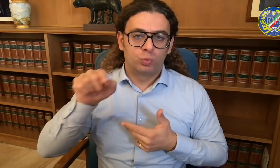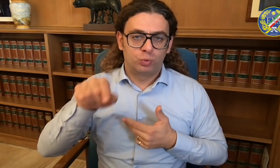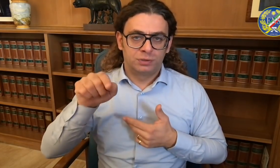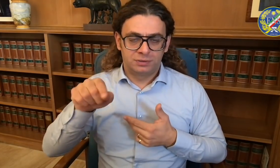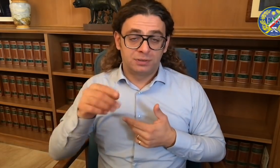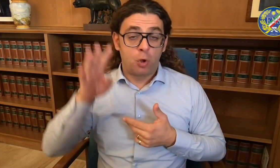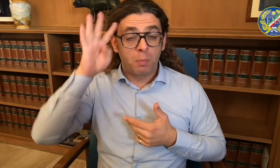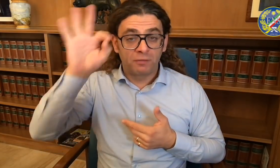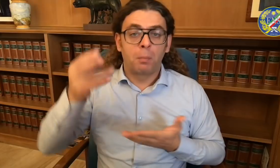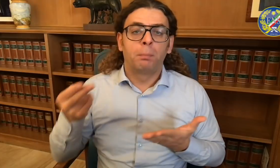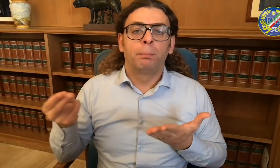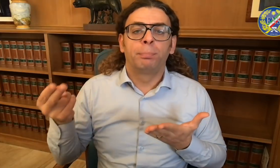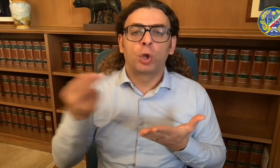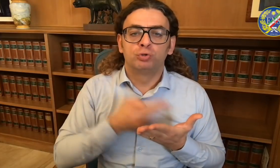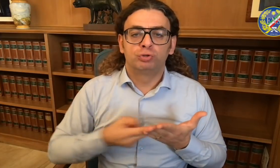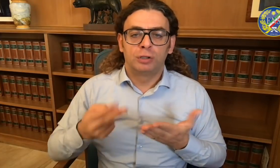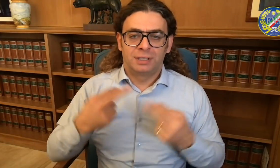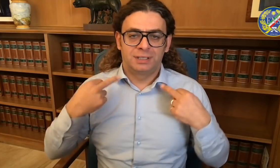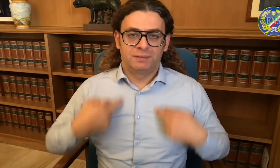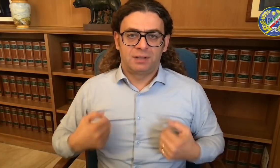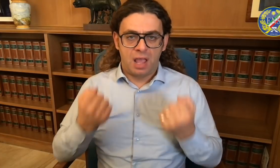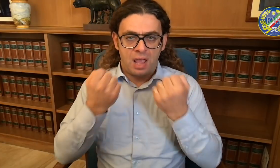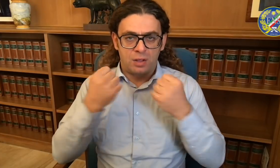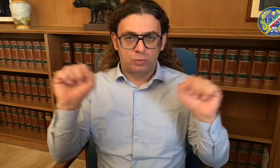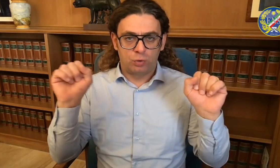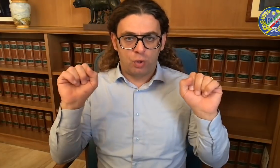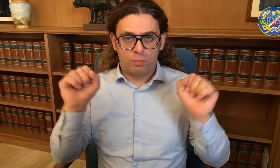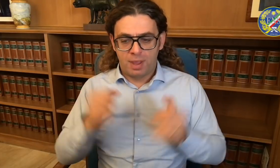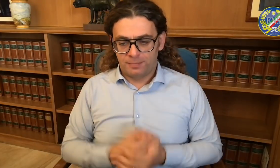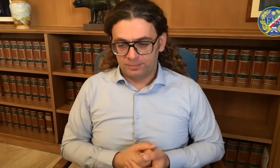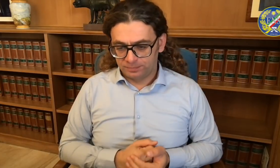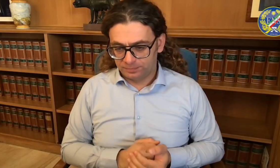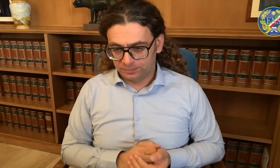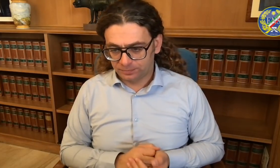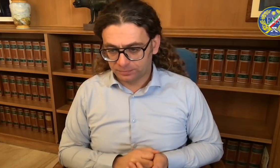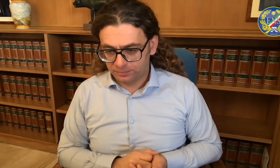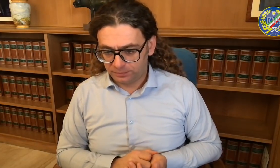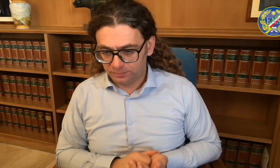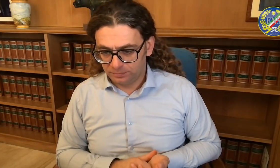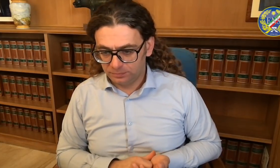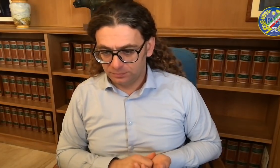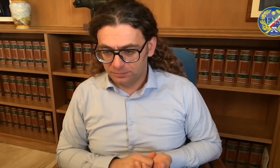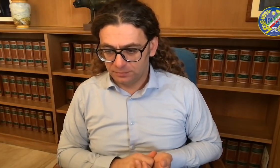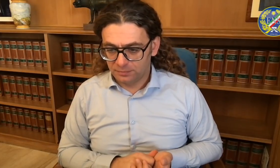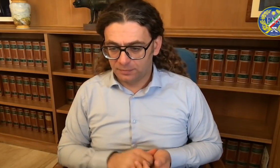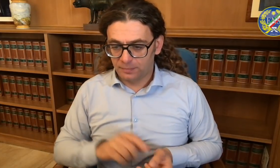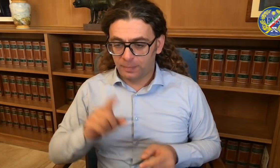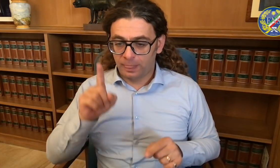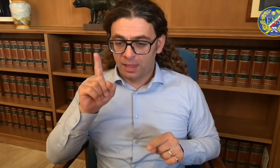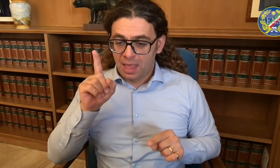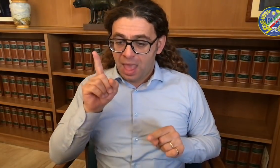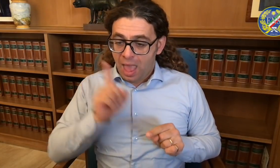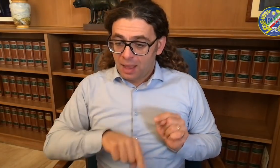forniti servizi di assistenza alla comunicazione per i quali è necessario coinvolgere i comuni al fine di realizzare progetti di vita autonoma.